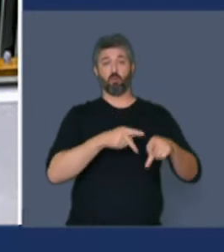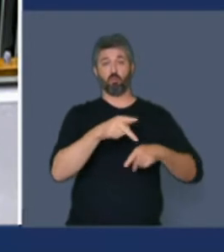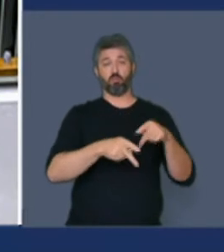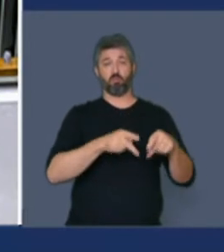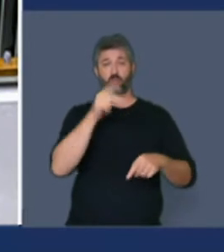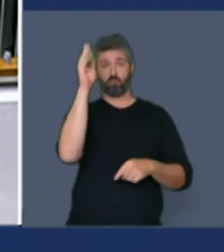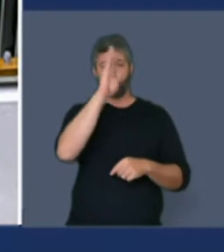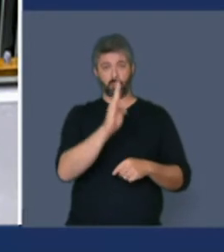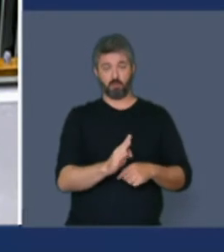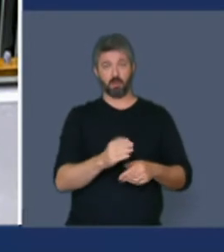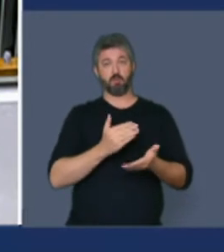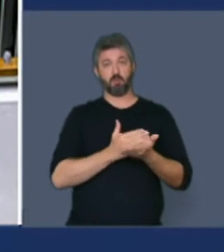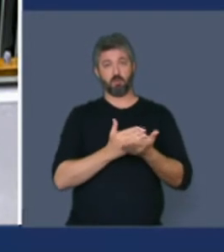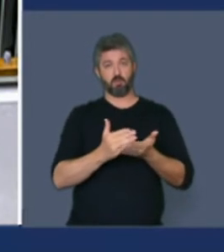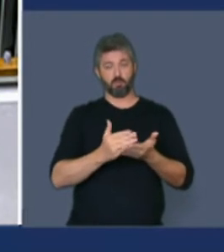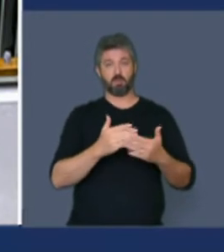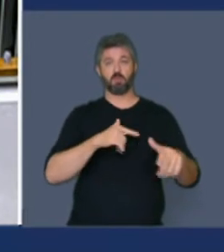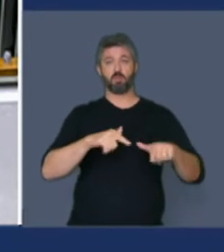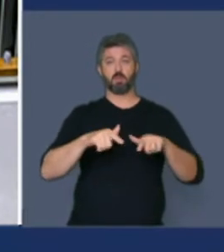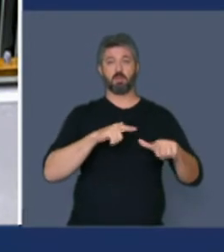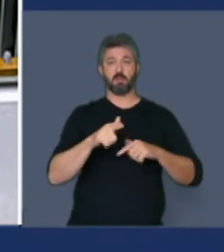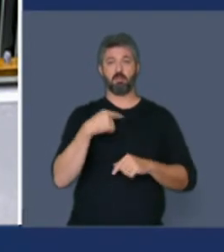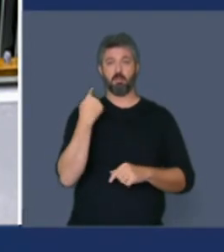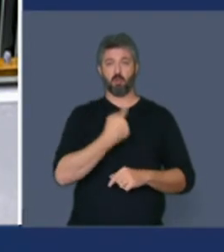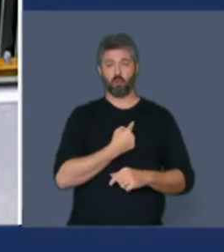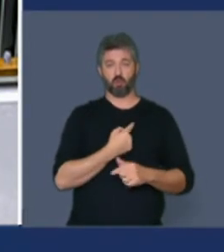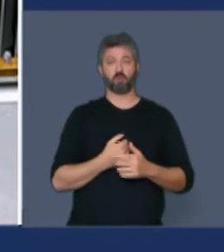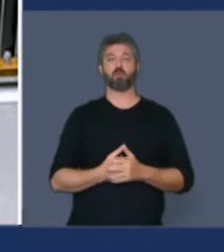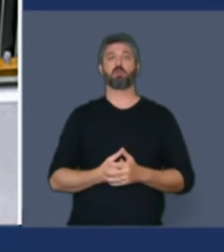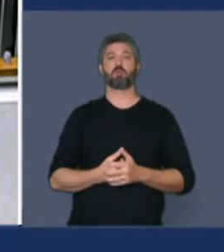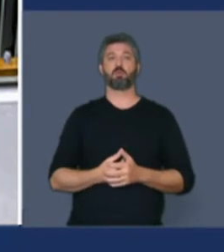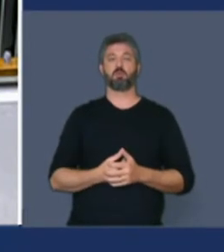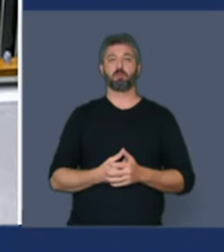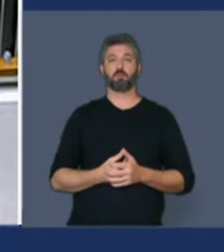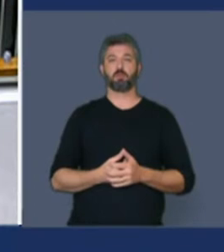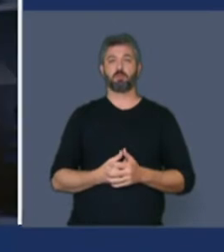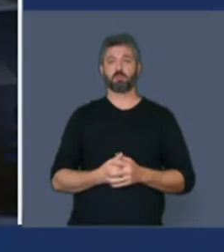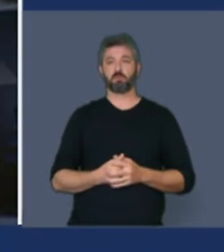NOME DO POVO BRASILEIRO INICIAMOS OS NOSSOS TRABALHOS. FICA DISPENSADA A ATA, A